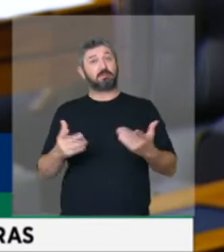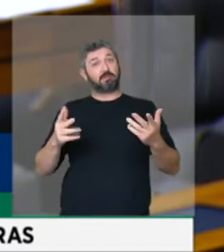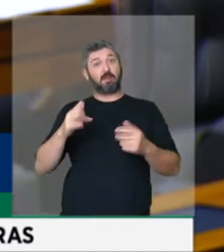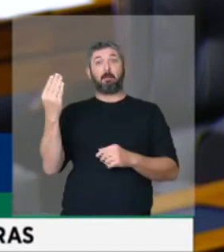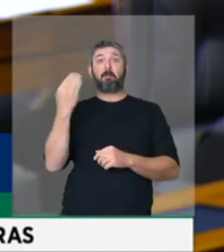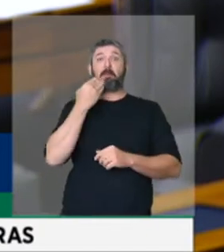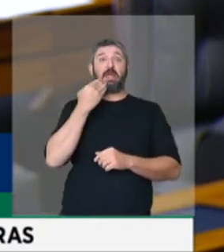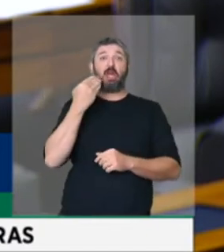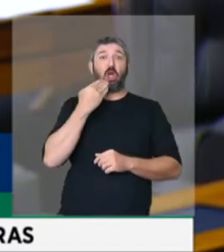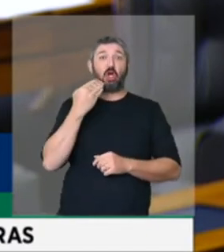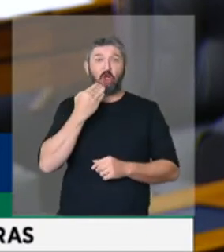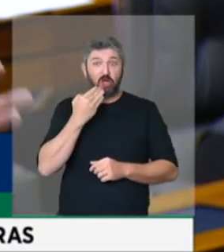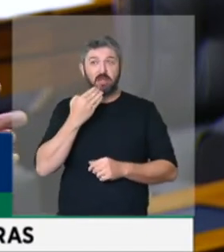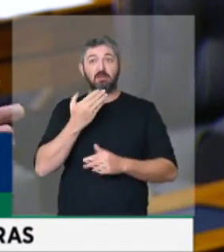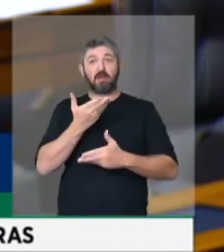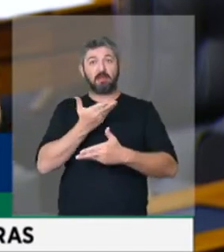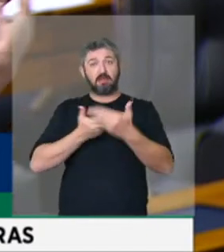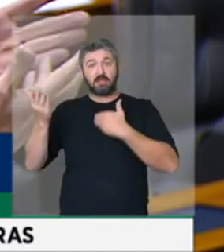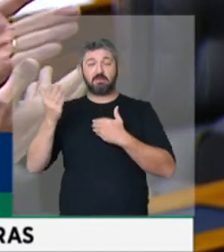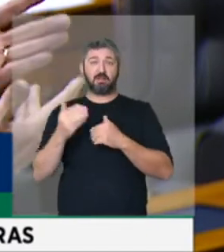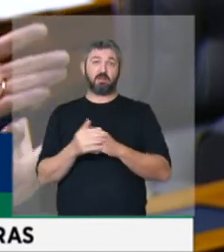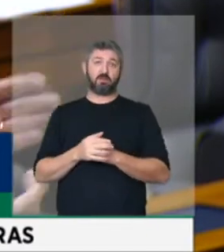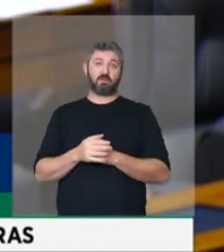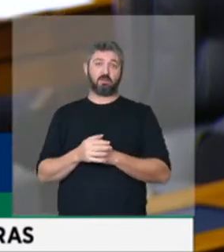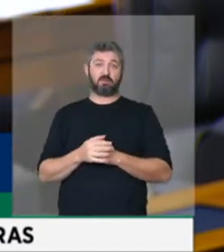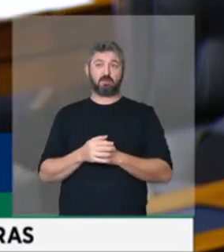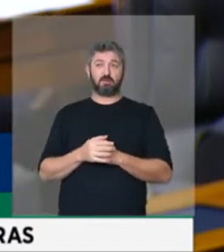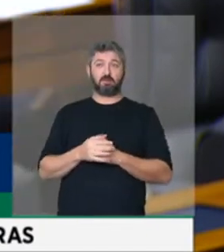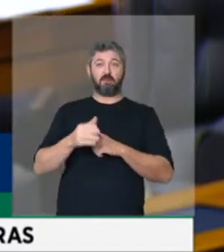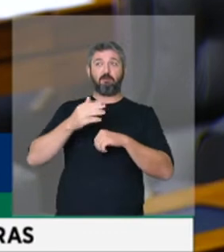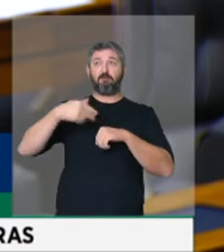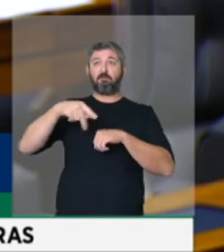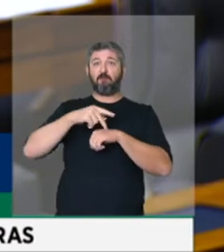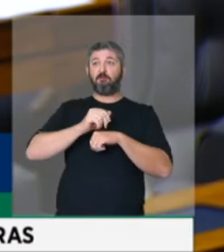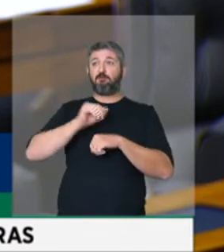LEVAREM RECURSO PARA FORA DO PAÍS EM CONTAS QUE SERÃO PAGAS PELA POPULAÇÃO BRASILEIRA QUE TERÁOS CUSTOS